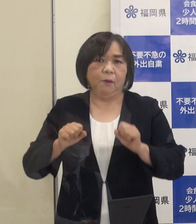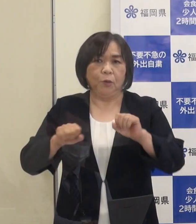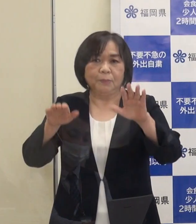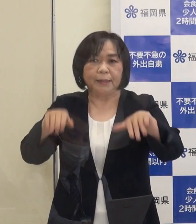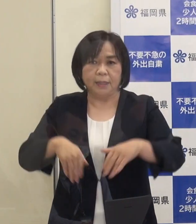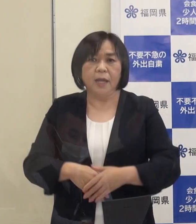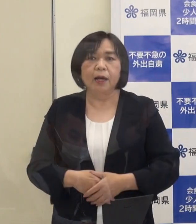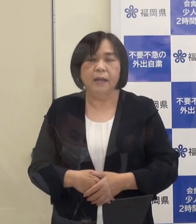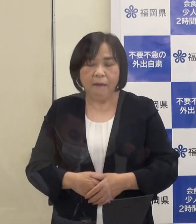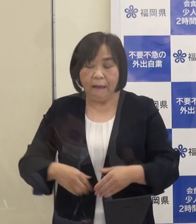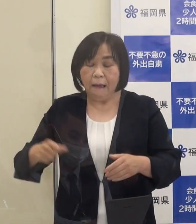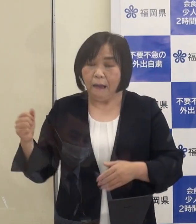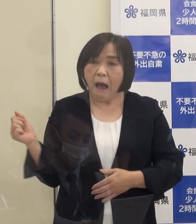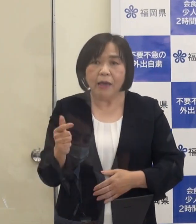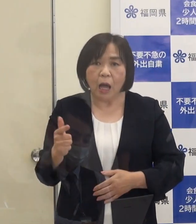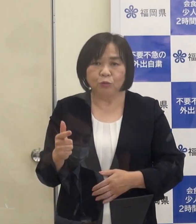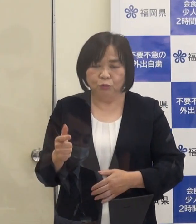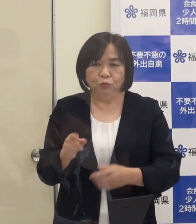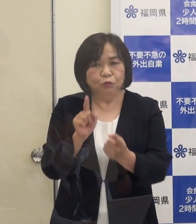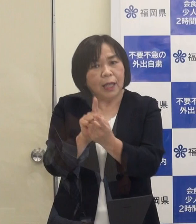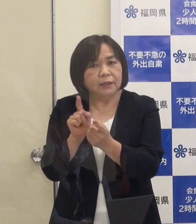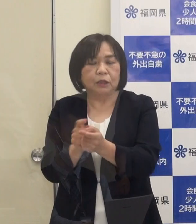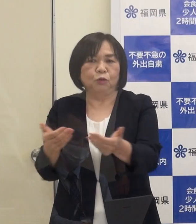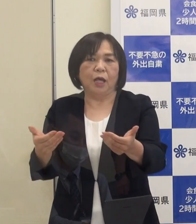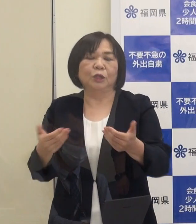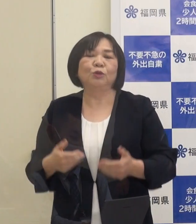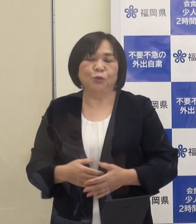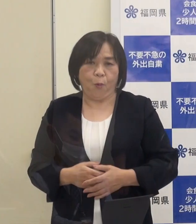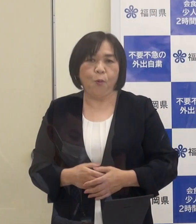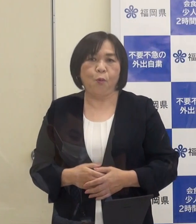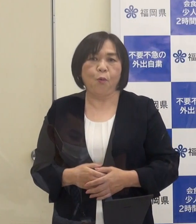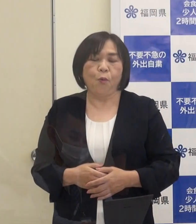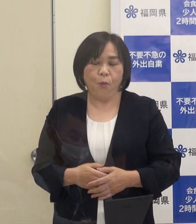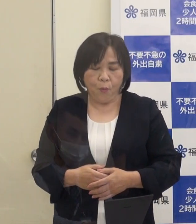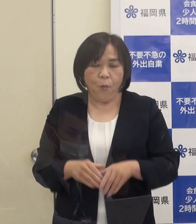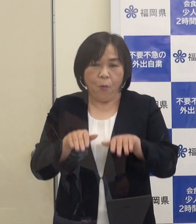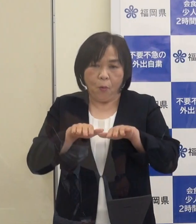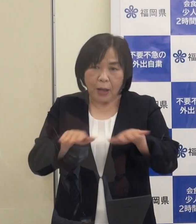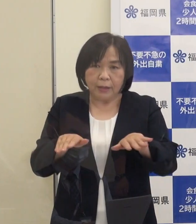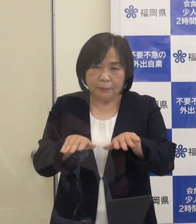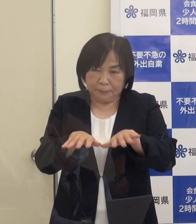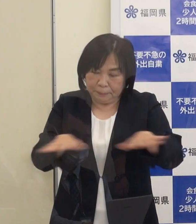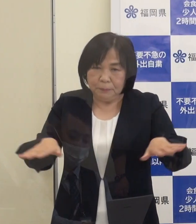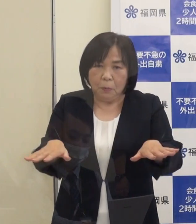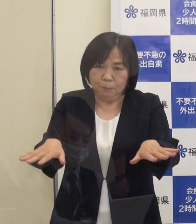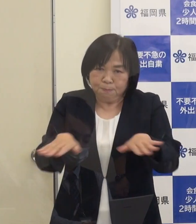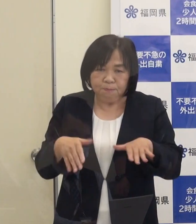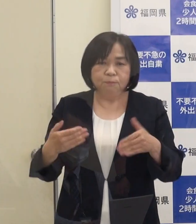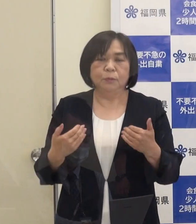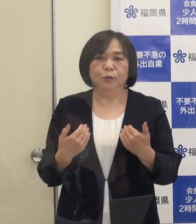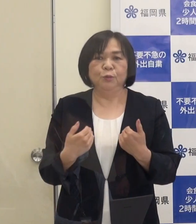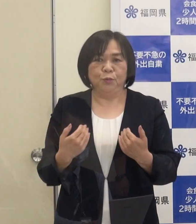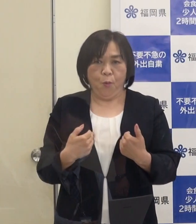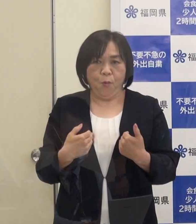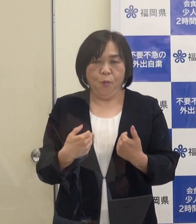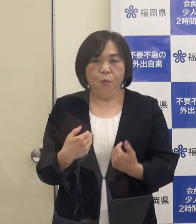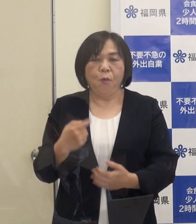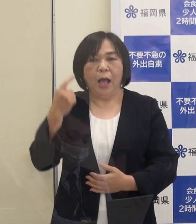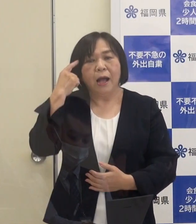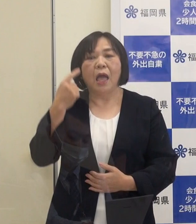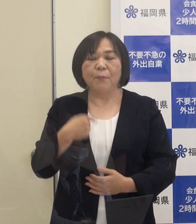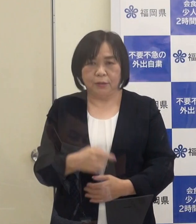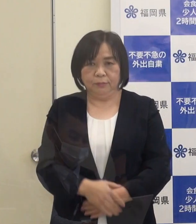早期に対策を打ち 感染の拡大を食い止める必要があると考えます